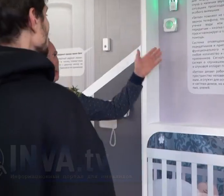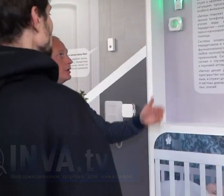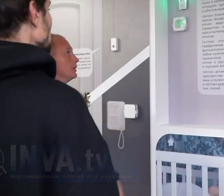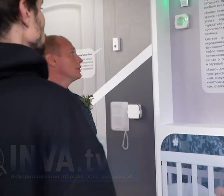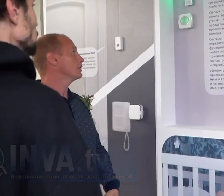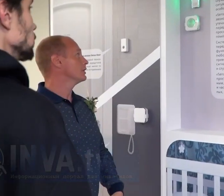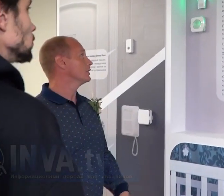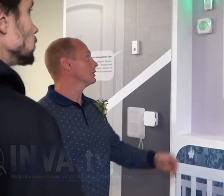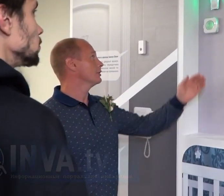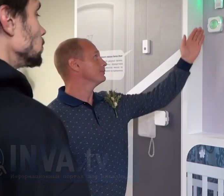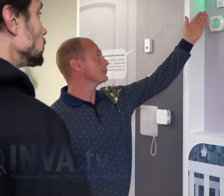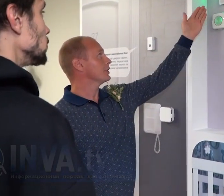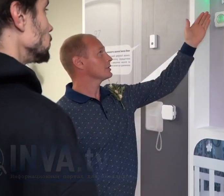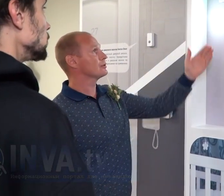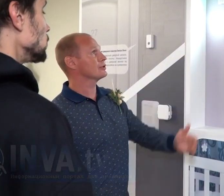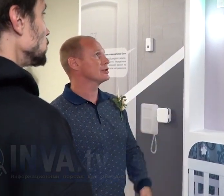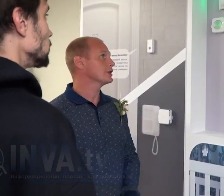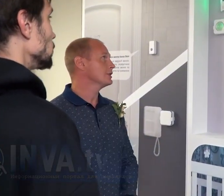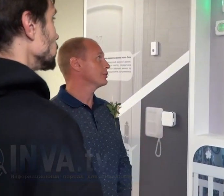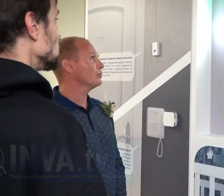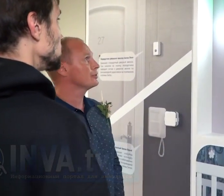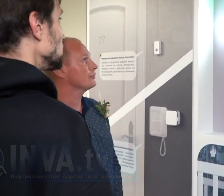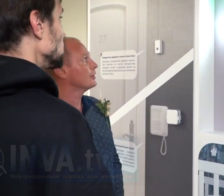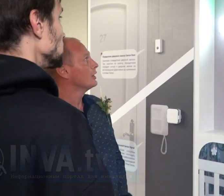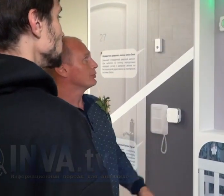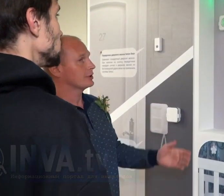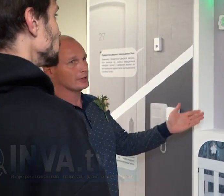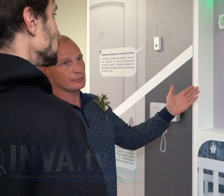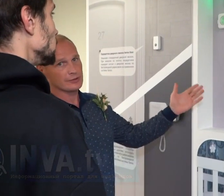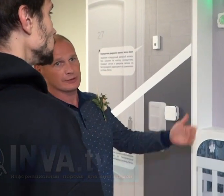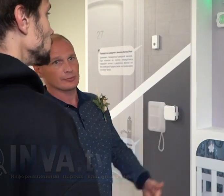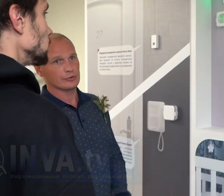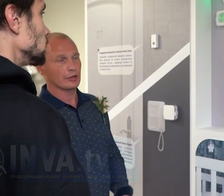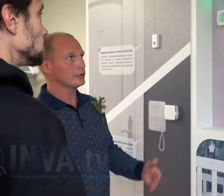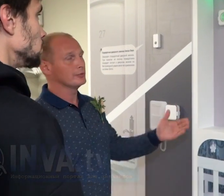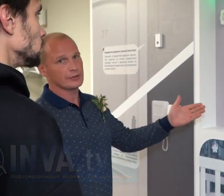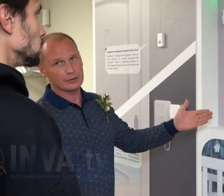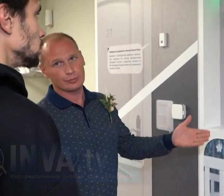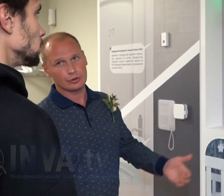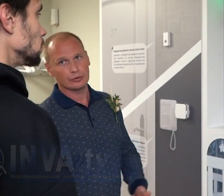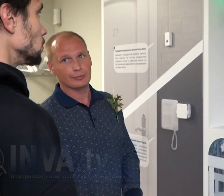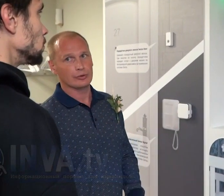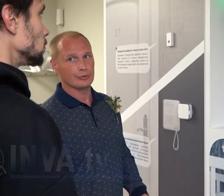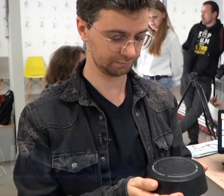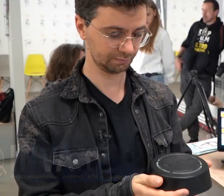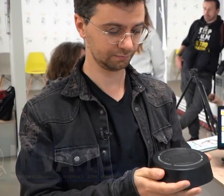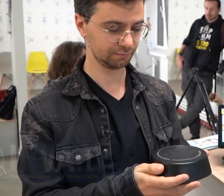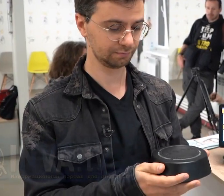На помощь приходят современные технологии. В музее можно увидеть приборы, помогавшие неслышащим